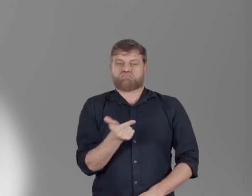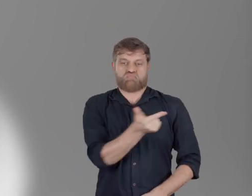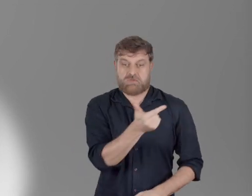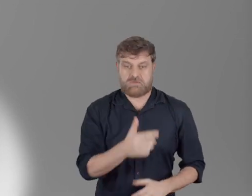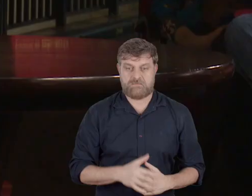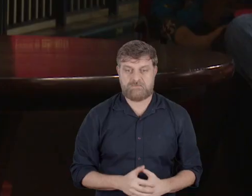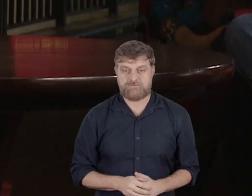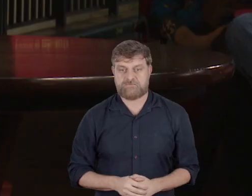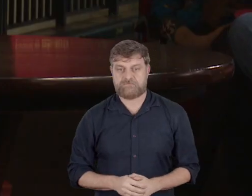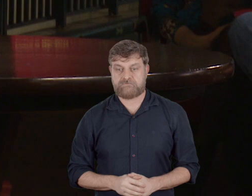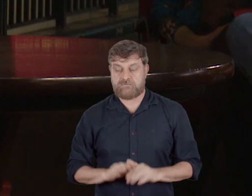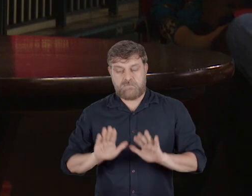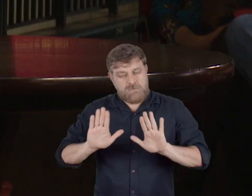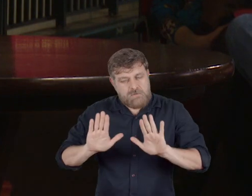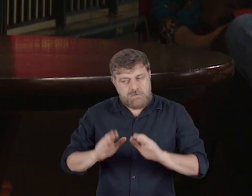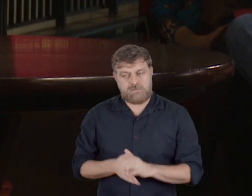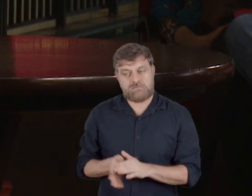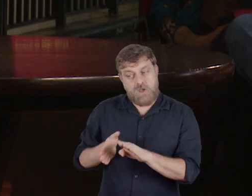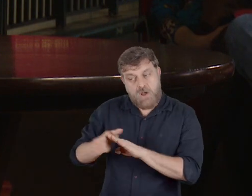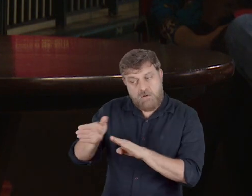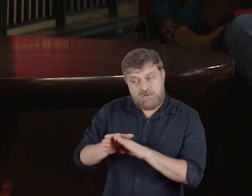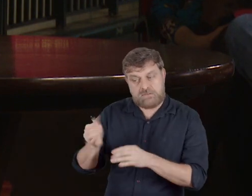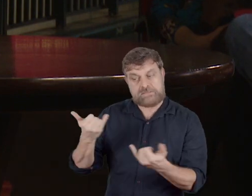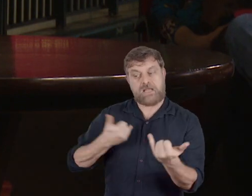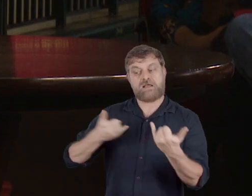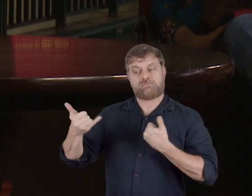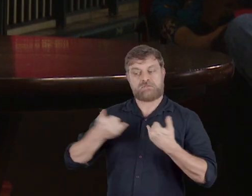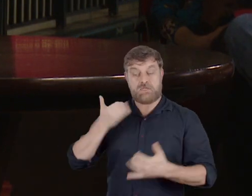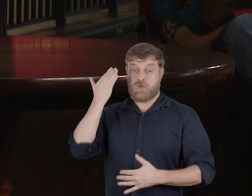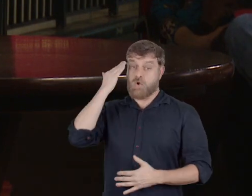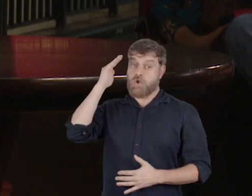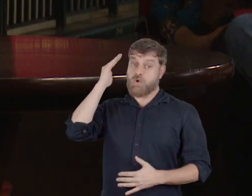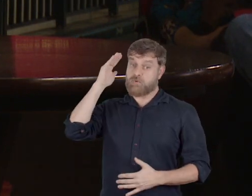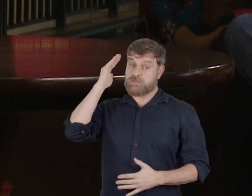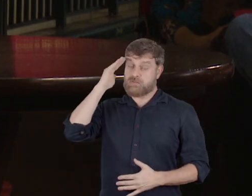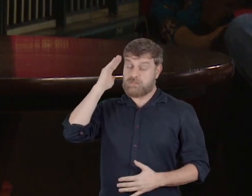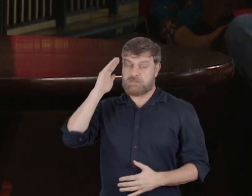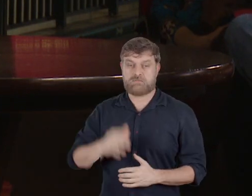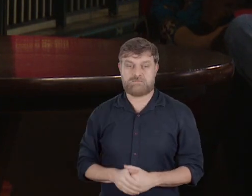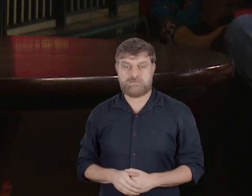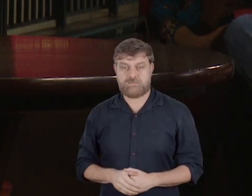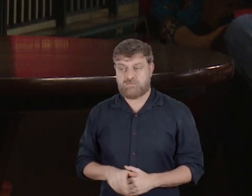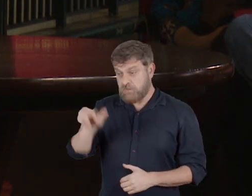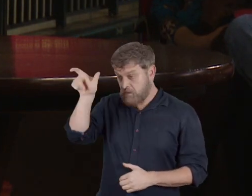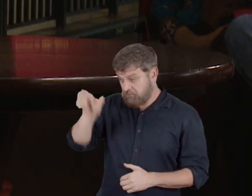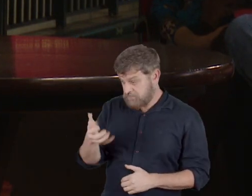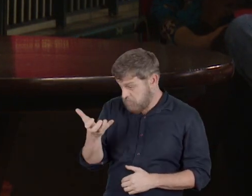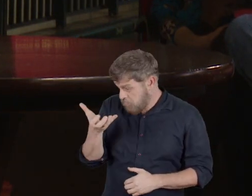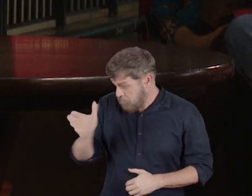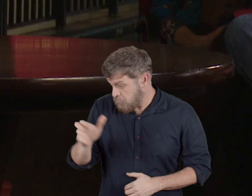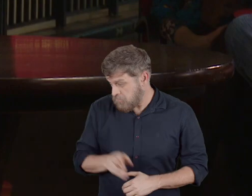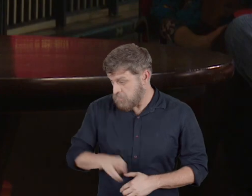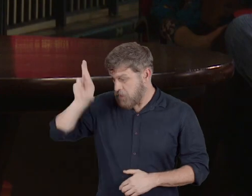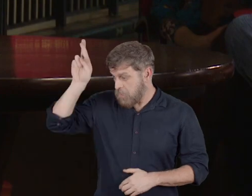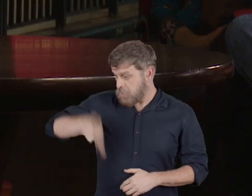Então, assim ela nos avisa, eu entendo assim, que se você não quiser ter as razões mais éticas